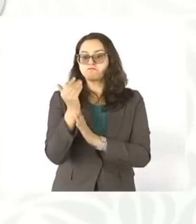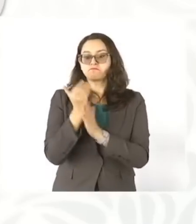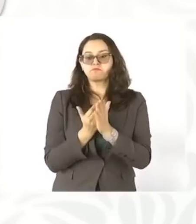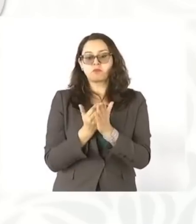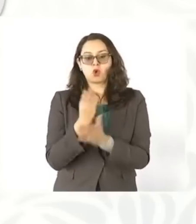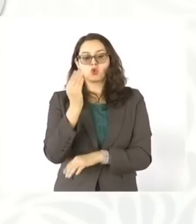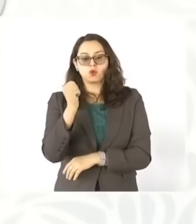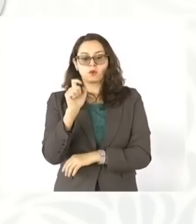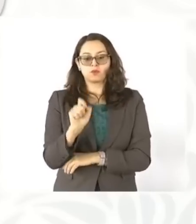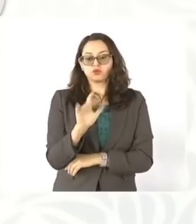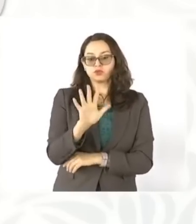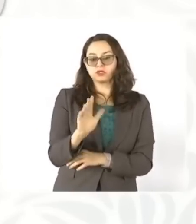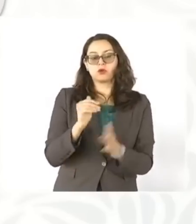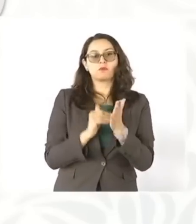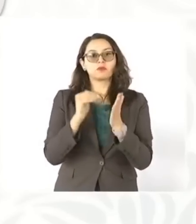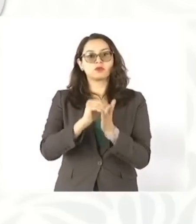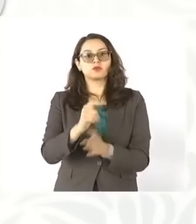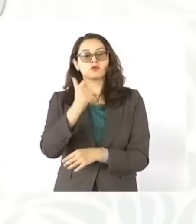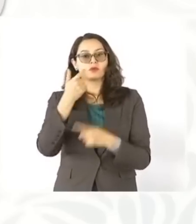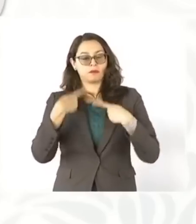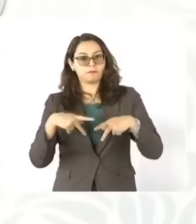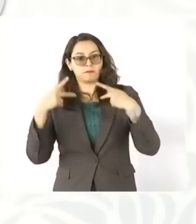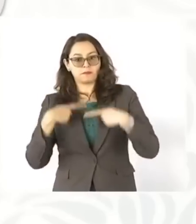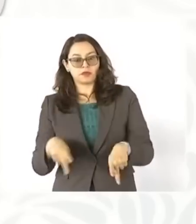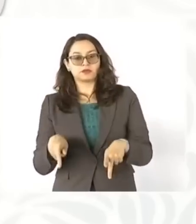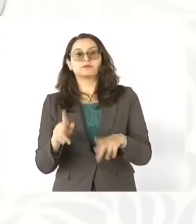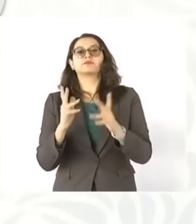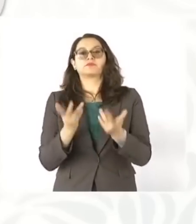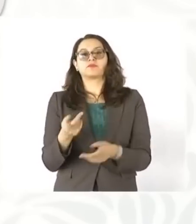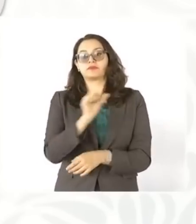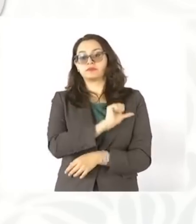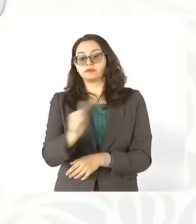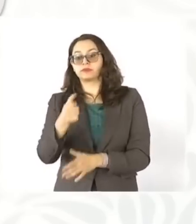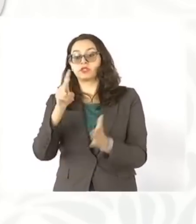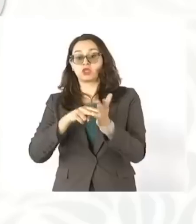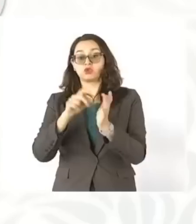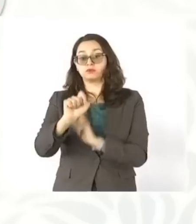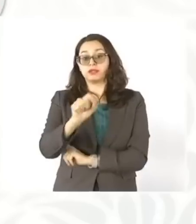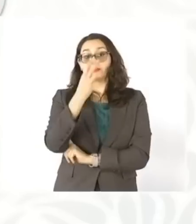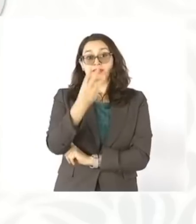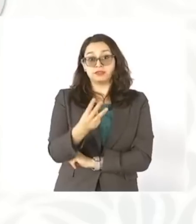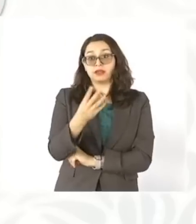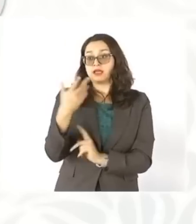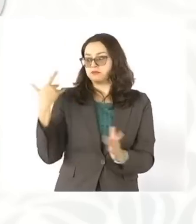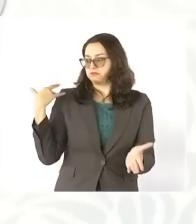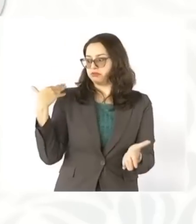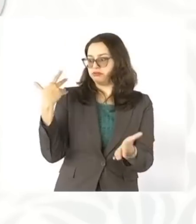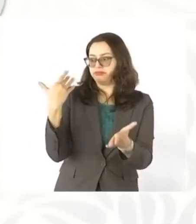personas por lo menos hasta 2023 y sabemos que en el momento que se incorporen los datos del